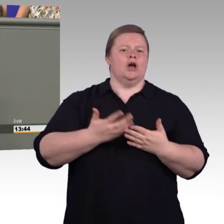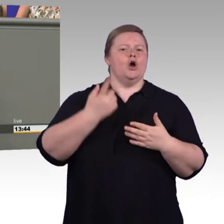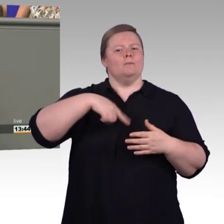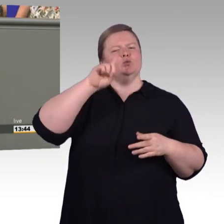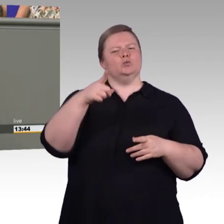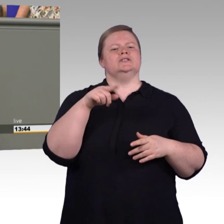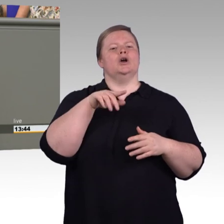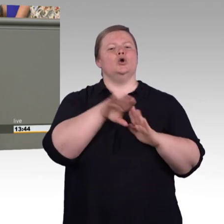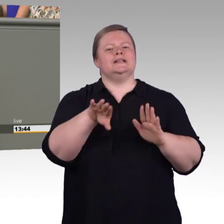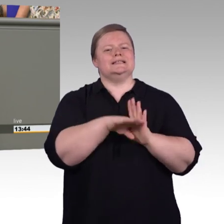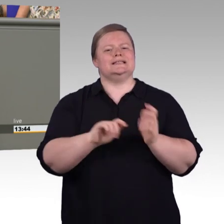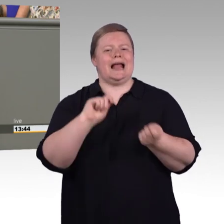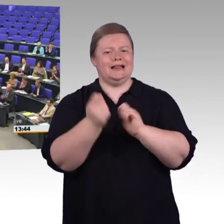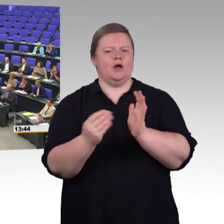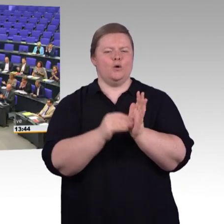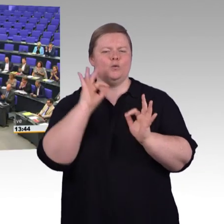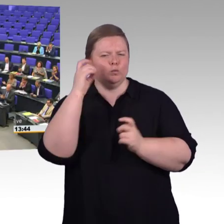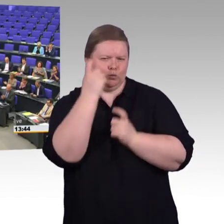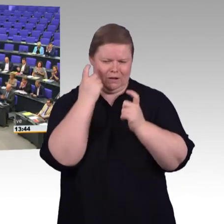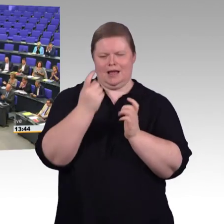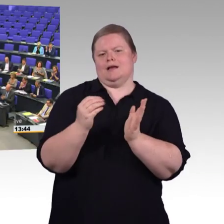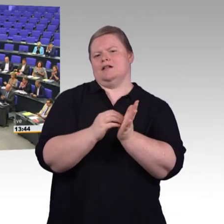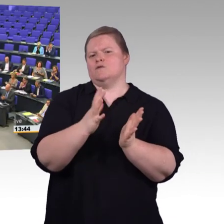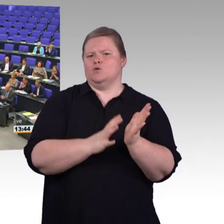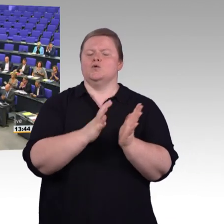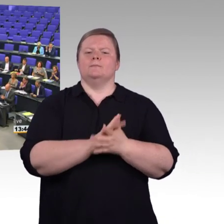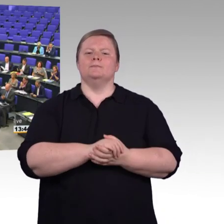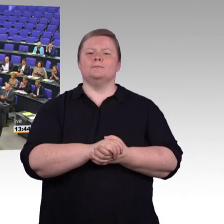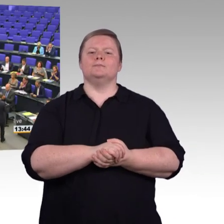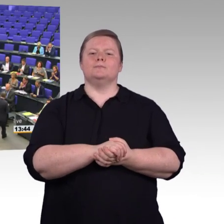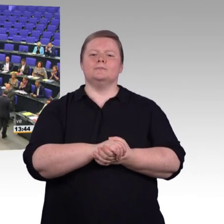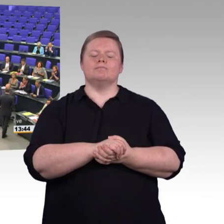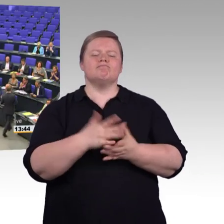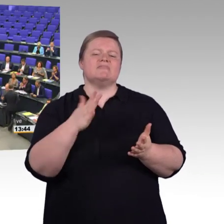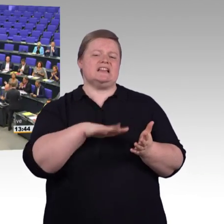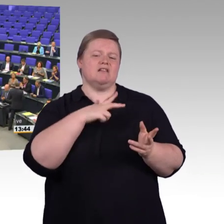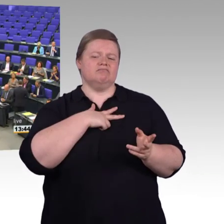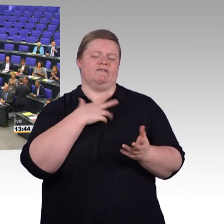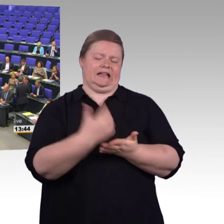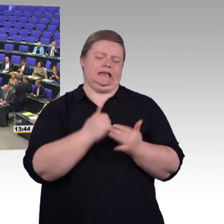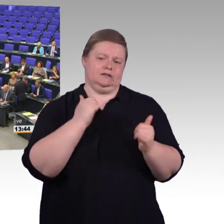Vielen Dank. (Beifall)